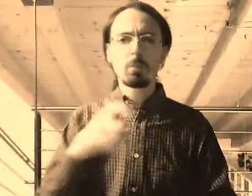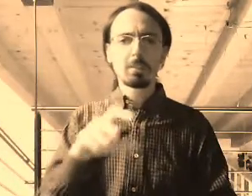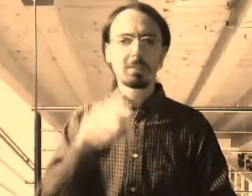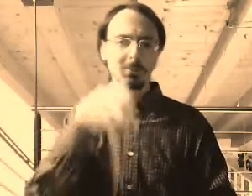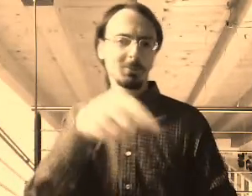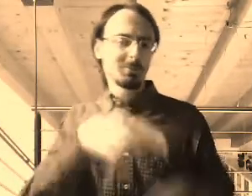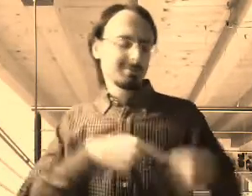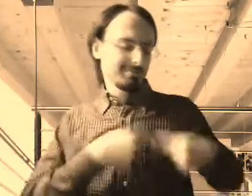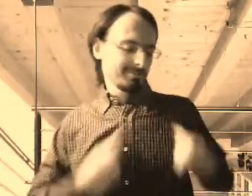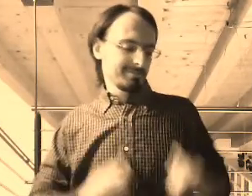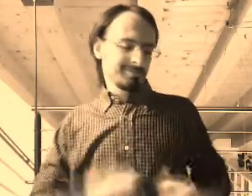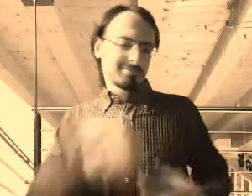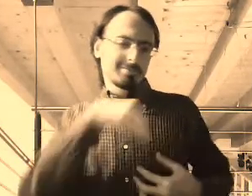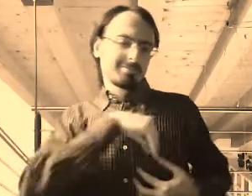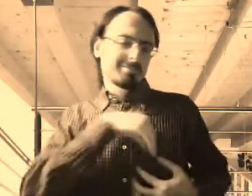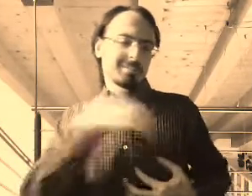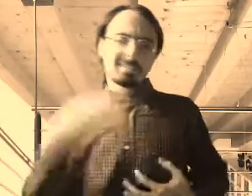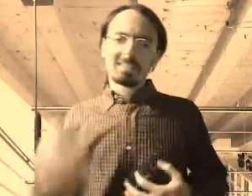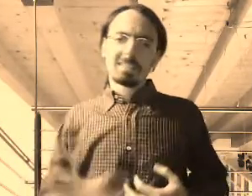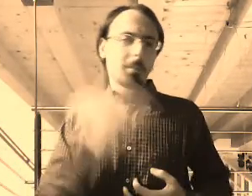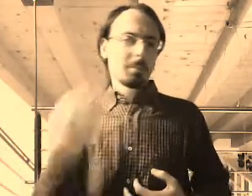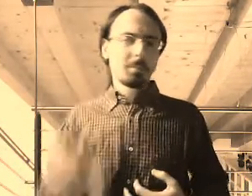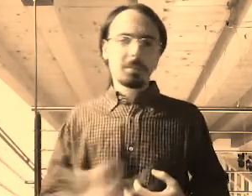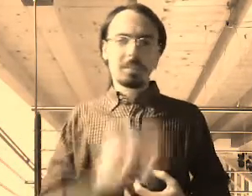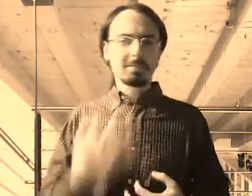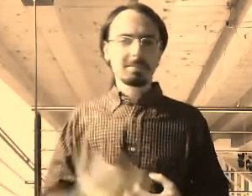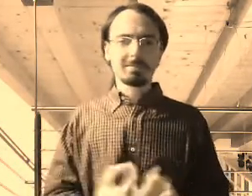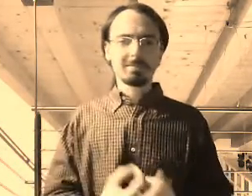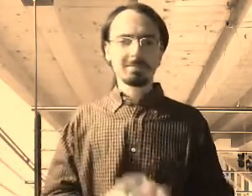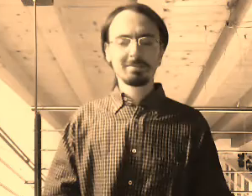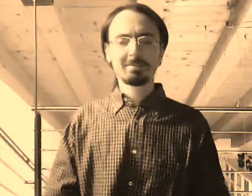perchè tu sei sempre nel mio cuore.